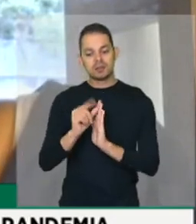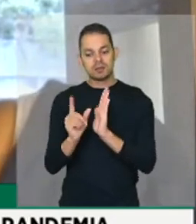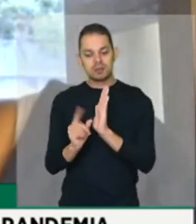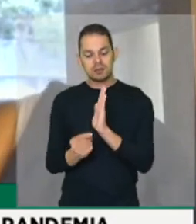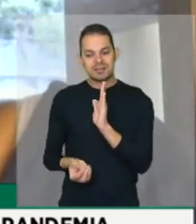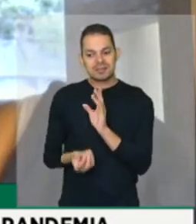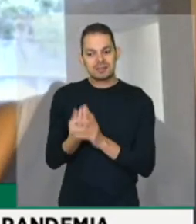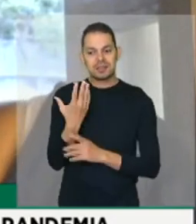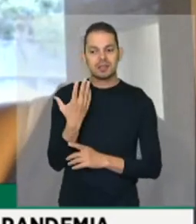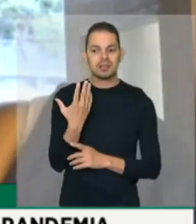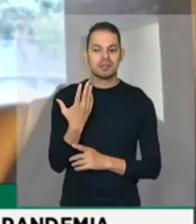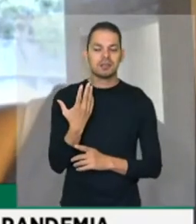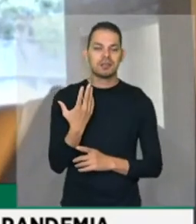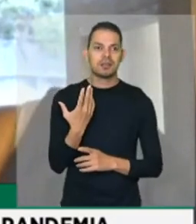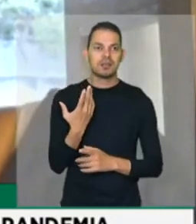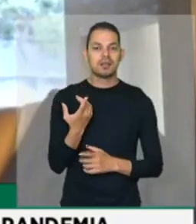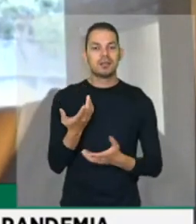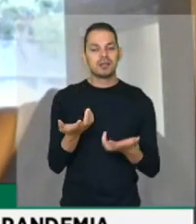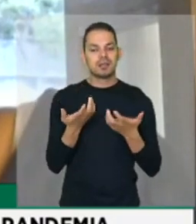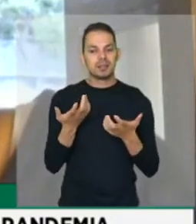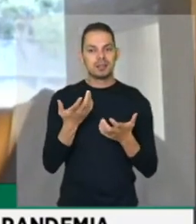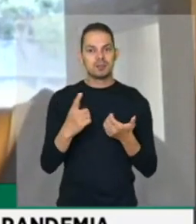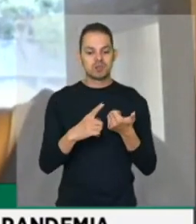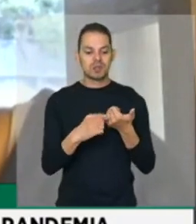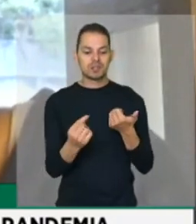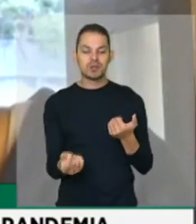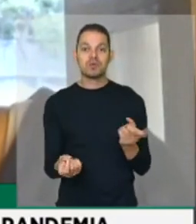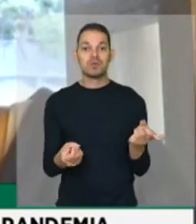DESTAQUE SE DÁ ... NO SENTIDO DE TRAZER ESSE ARTIGO DE VOLTA, SENHOR PRESIDENTE. A GENTE ESTÁ FALANDO, POR